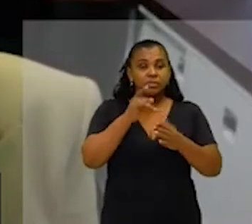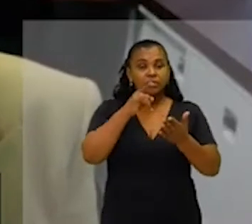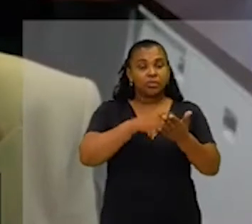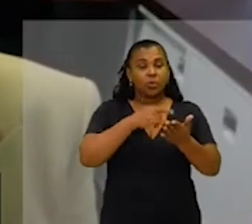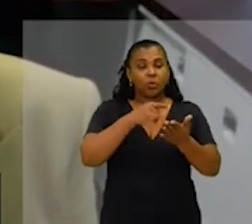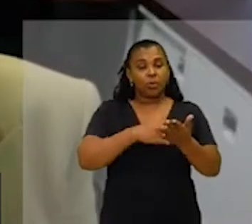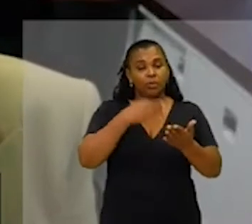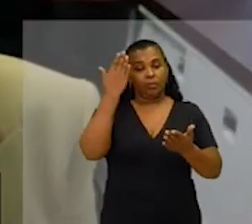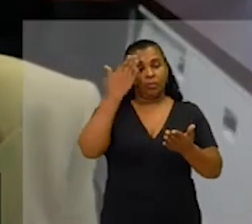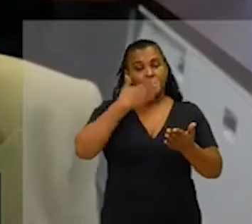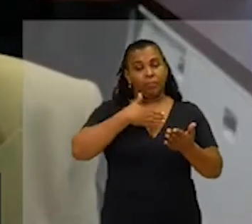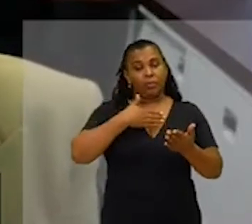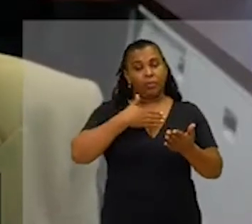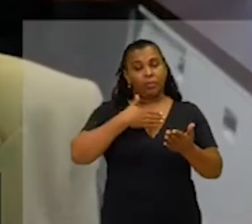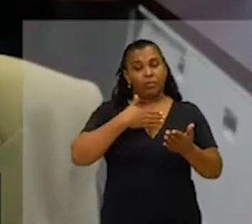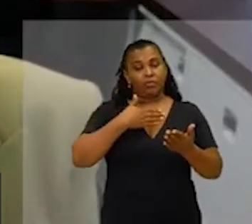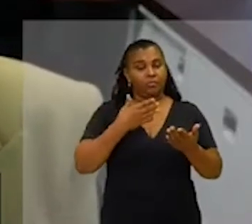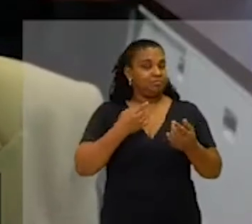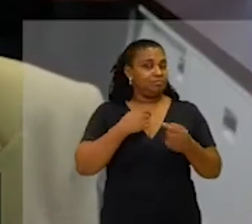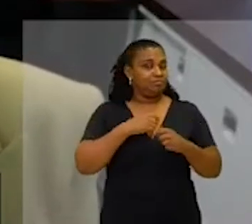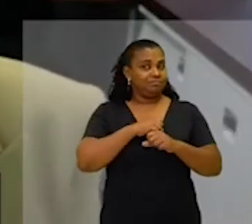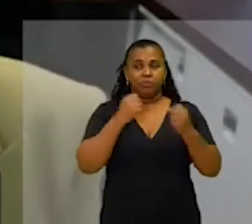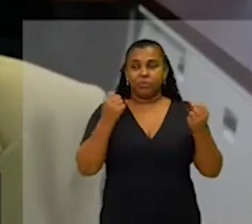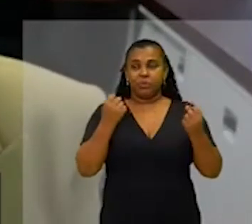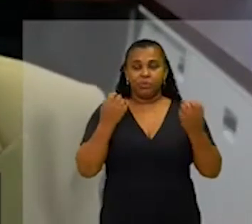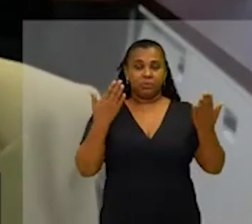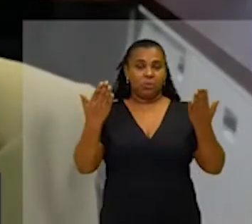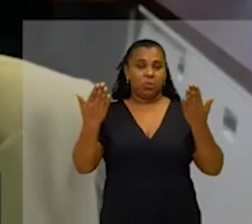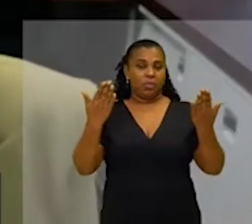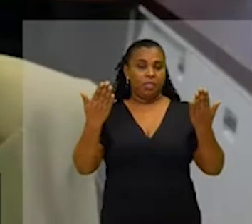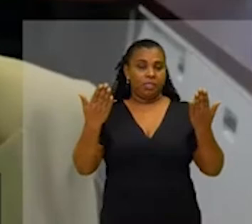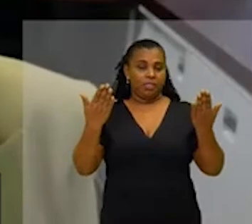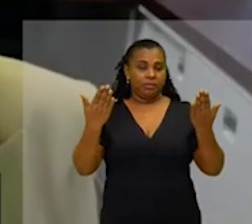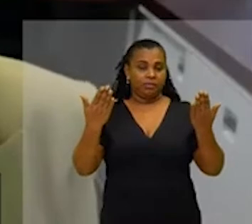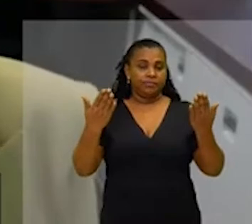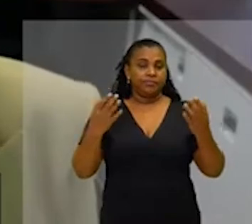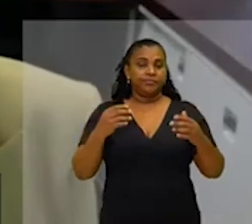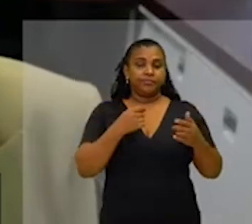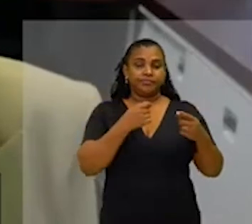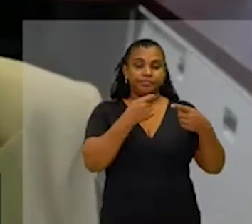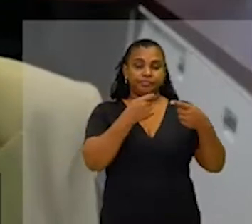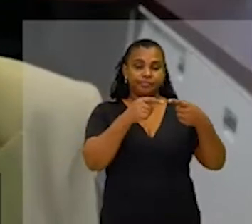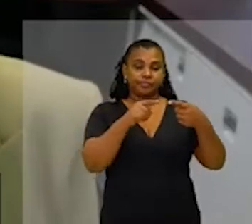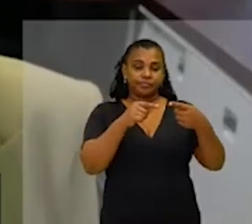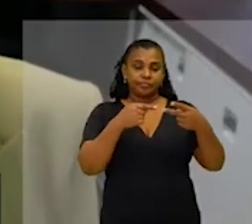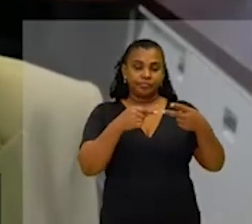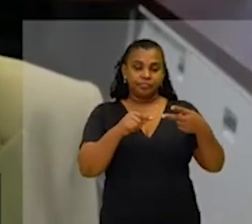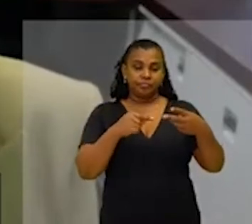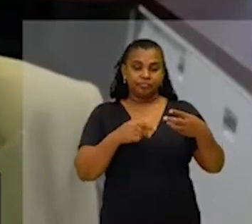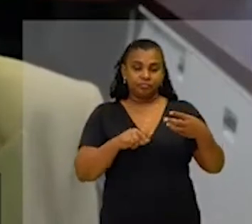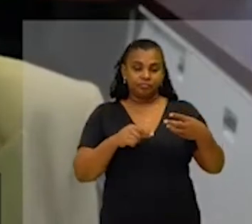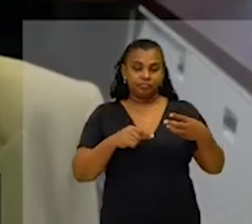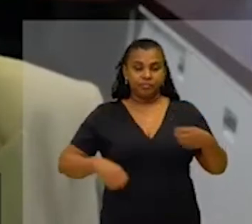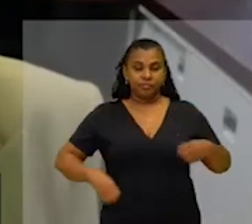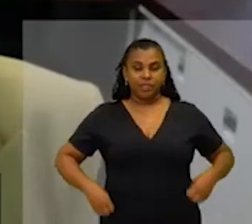é possível fazer esse batimento o acesso aos itens de receitas e despesas Eles disponibilizam apenas